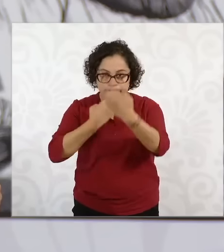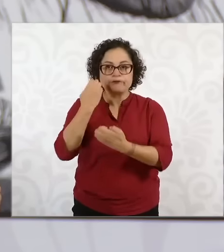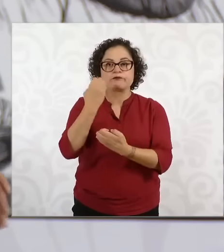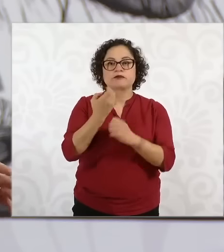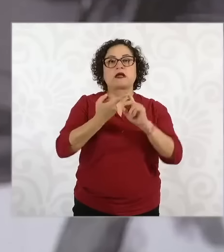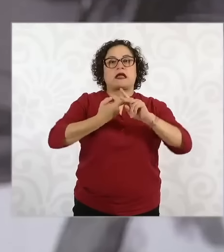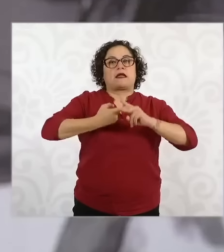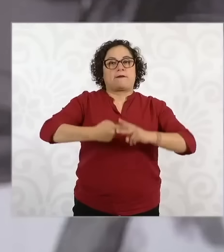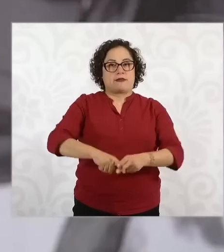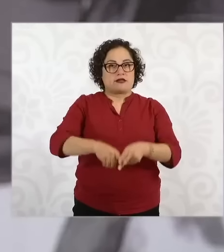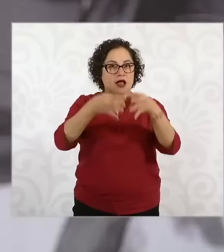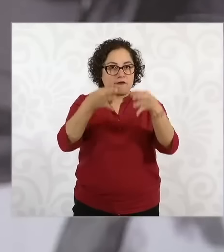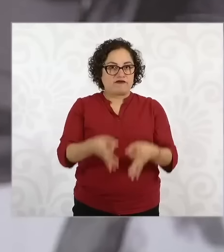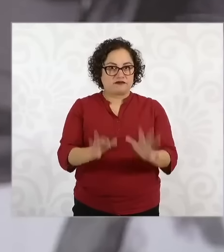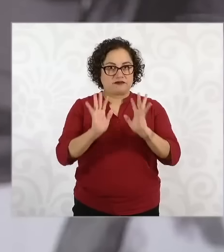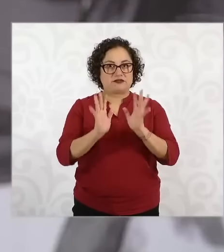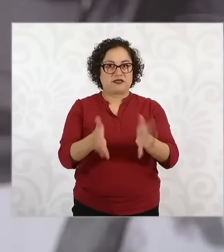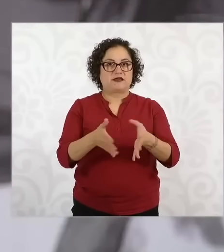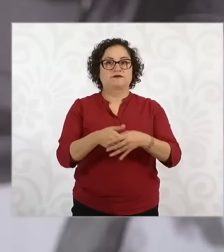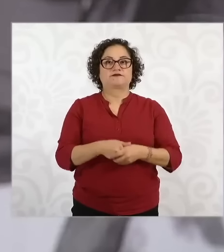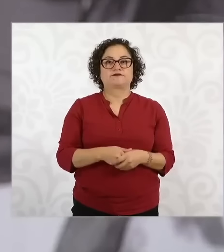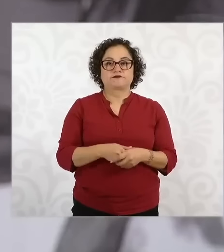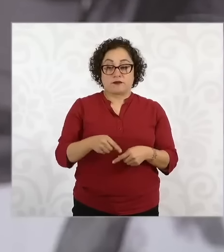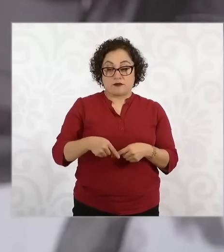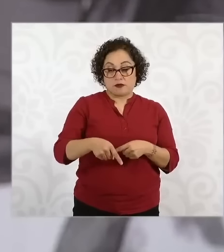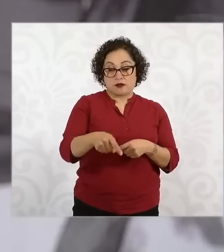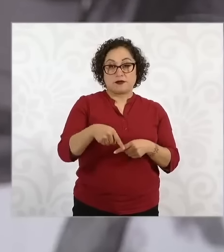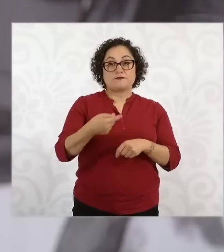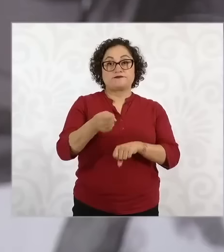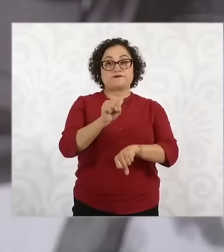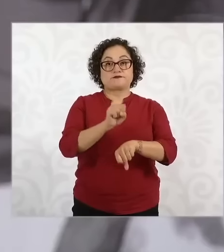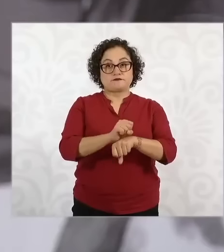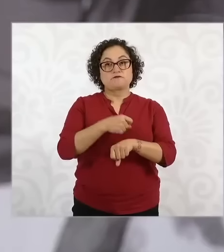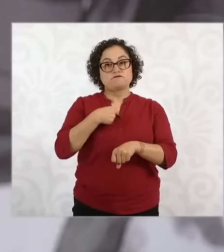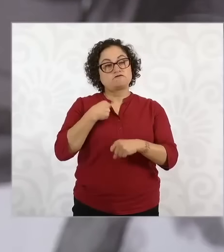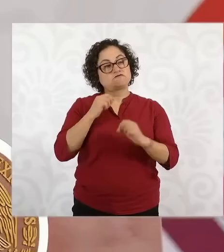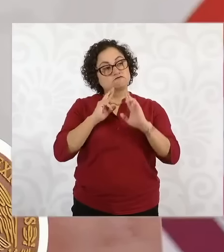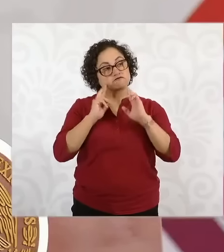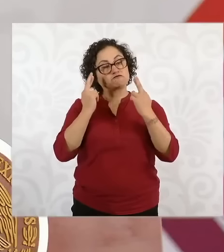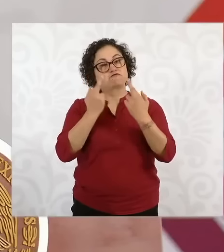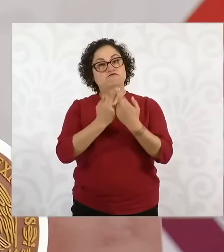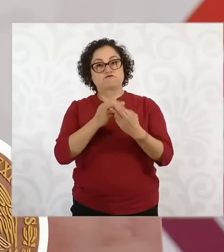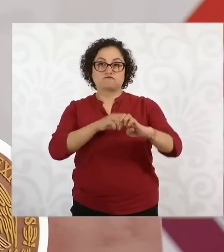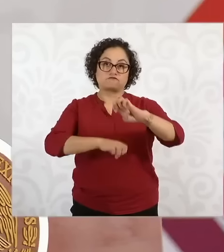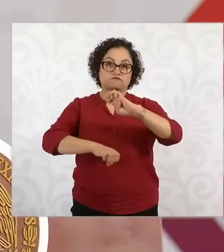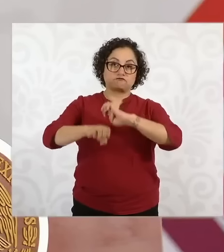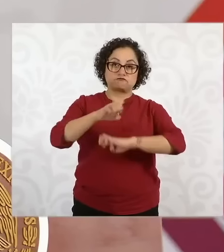hasta ahora, esta semana yo también veo al embajador Grealmente y vamos a estar